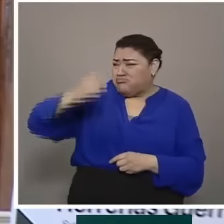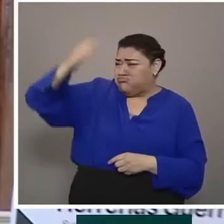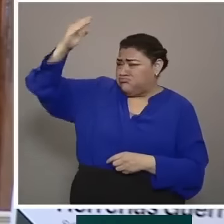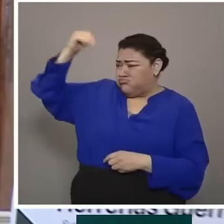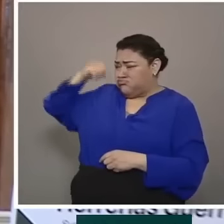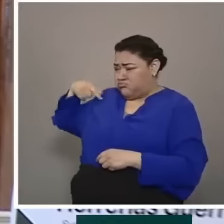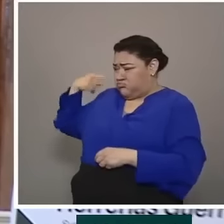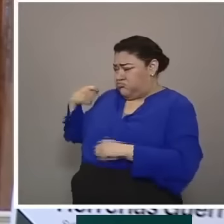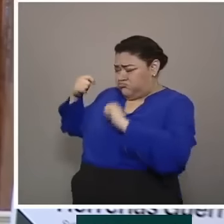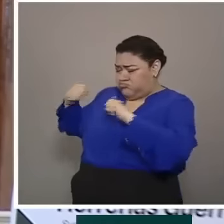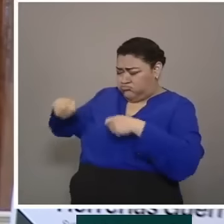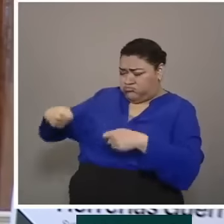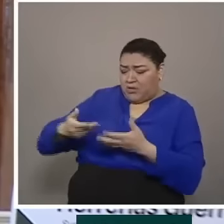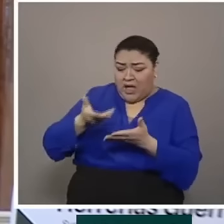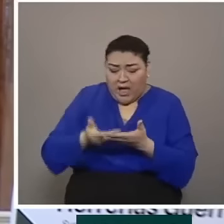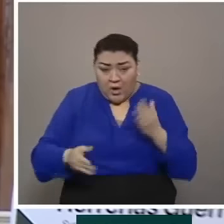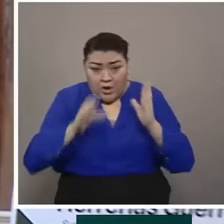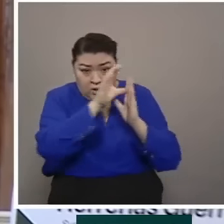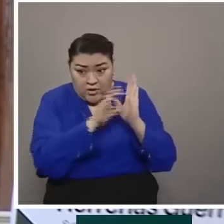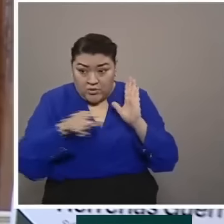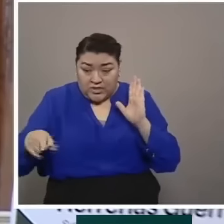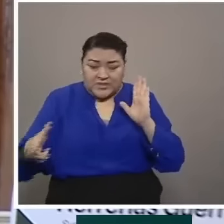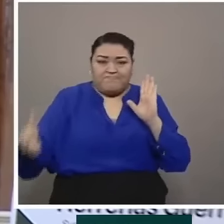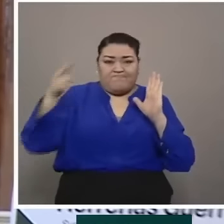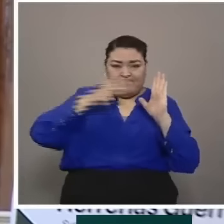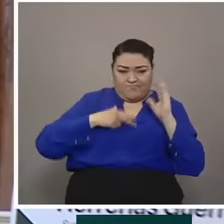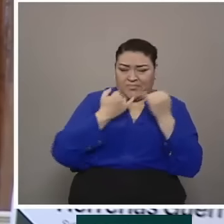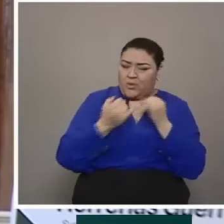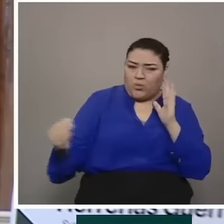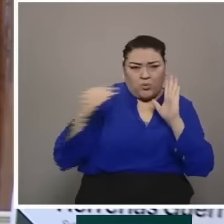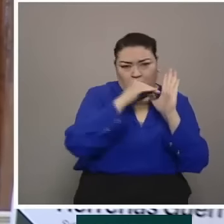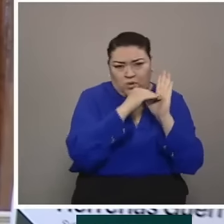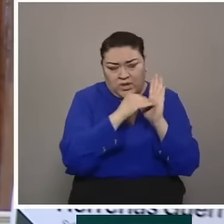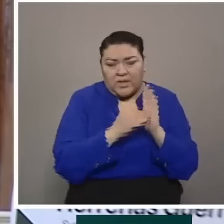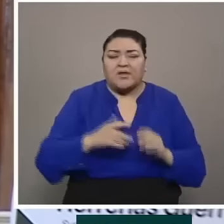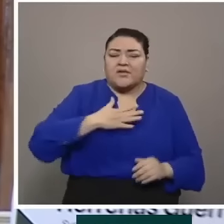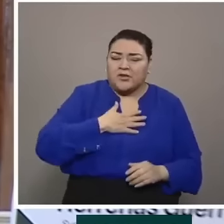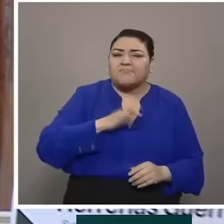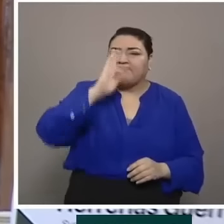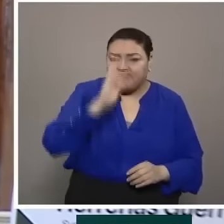constitucional. Por estas razones estoy de acuerdo en conceder el amparo en contra de la omisión